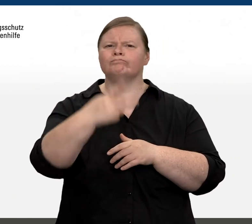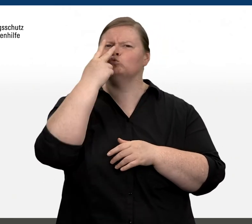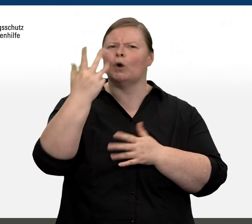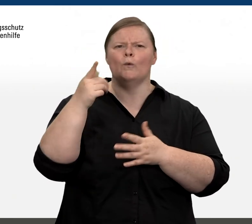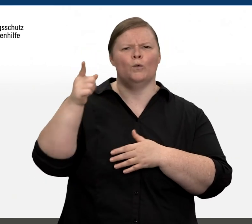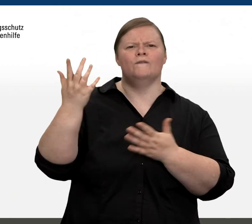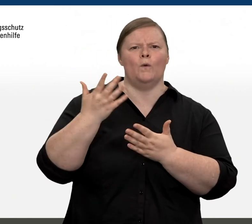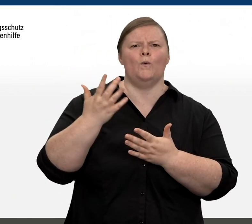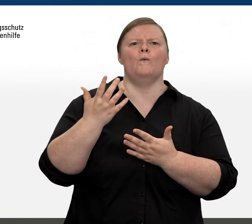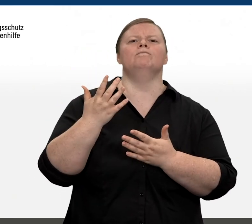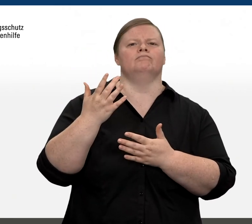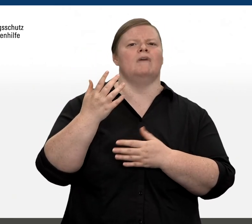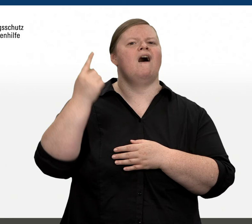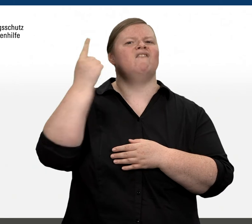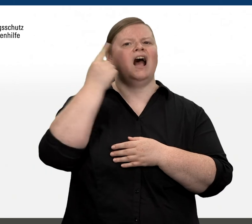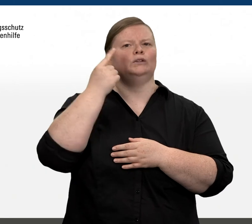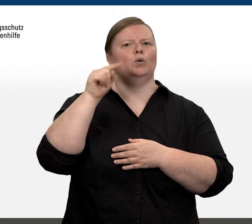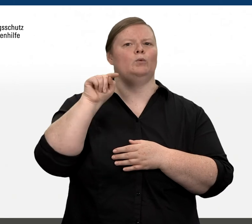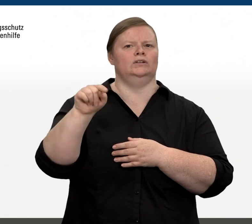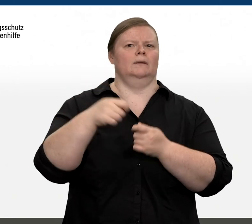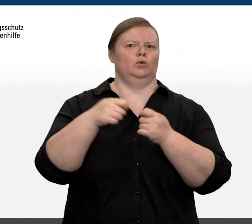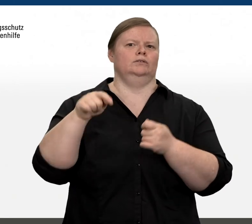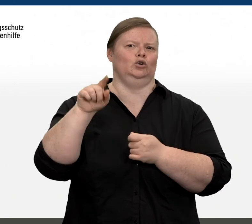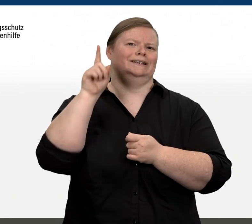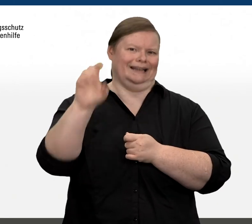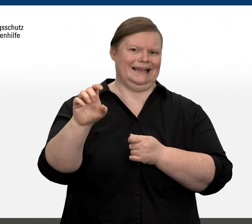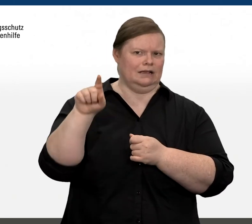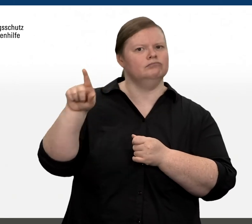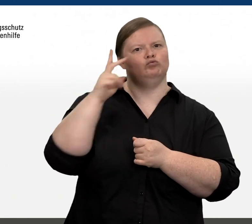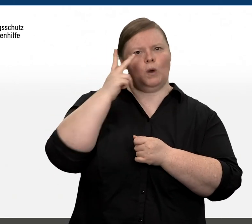Schauen Sie unter warnung.bund.de oder nutzen Sie